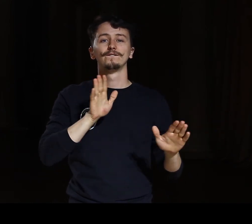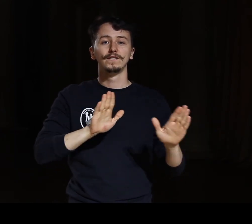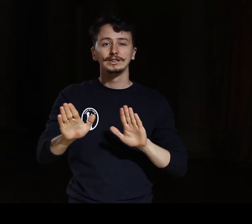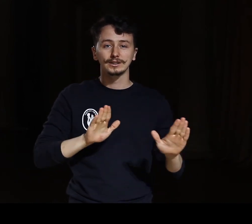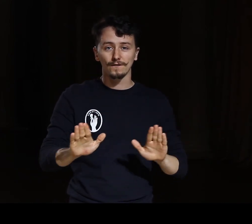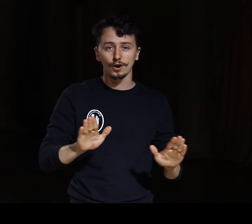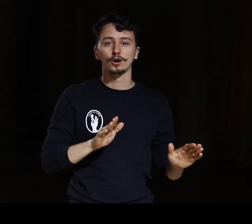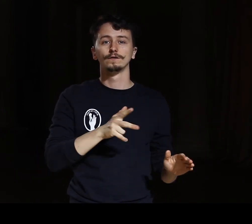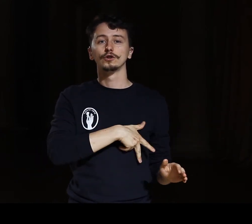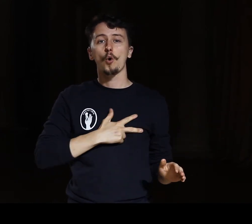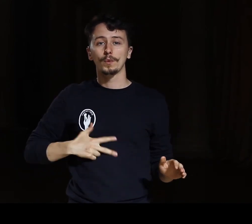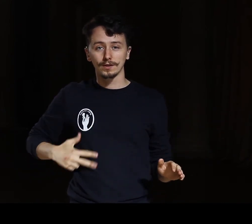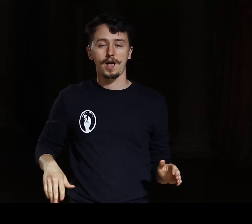а также на выставках в Копенгагене и Чикаго.